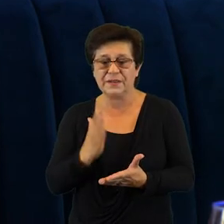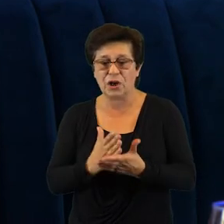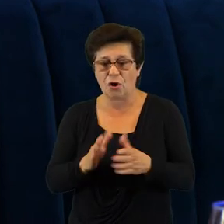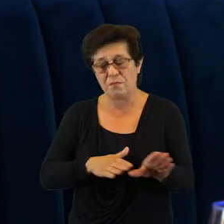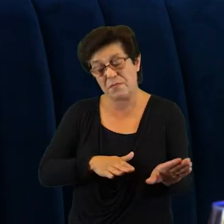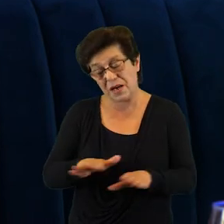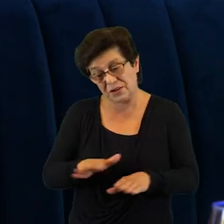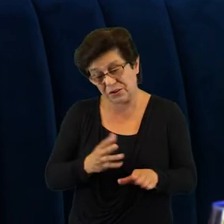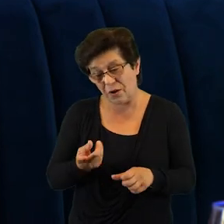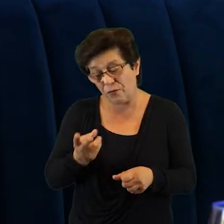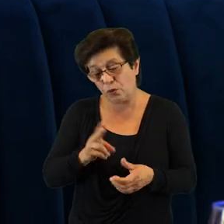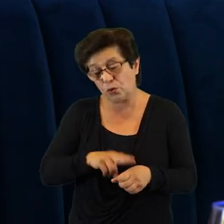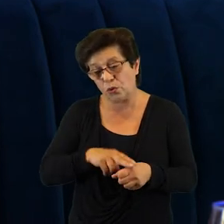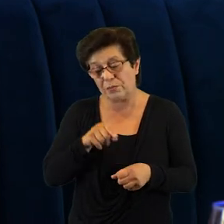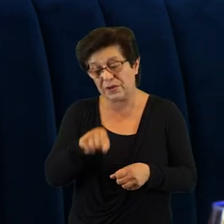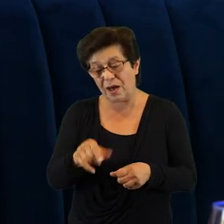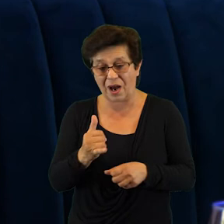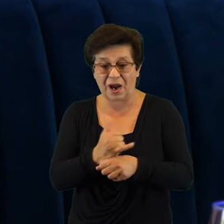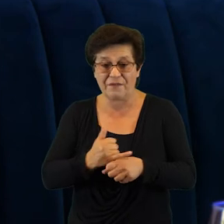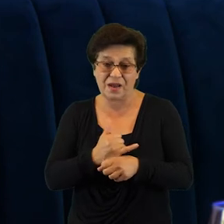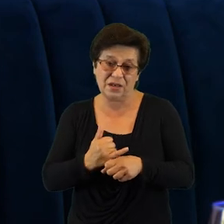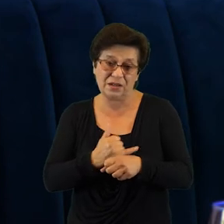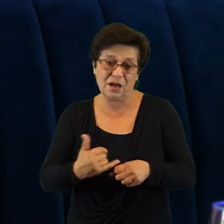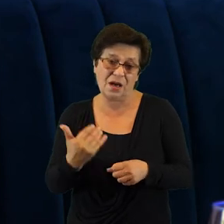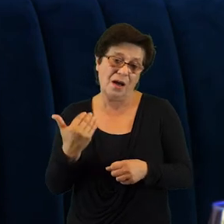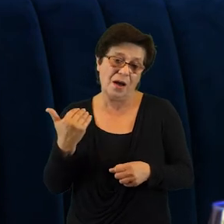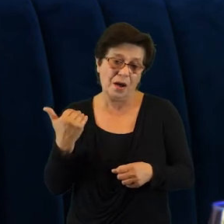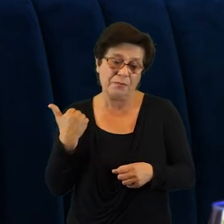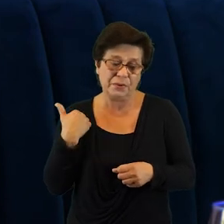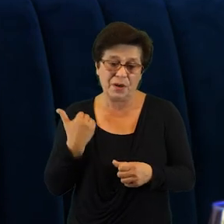w którym ta kawiarnia się znajdowała, w sensie geograficznym.